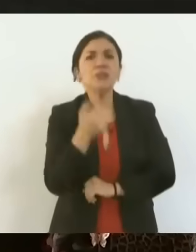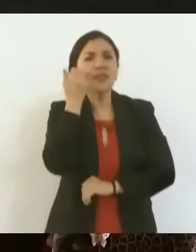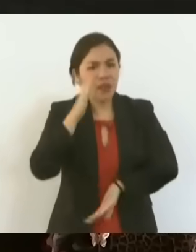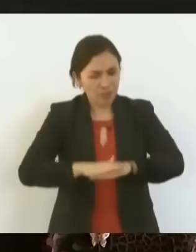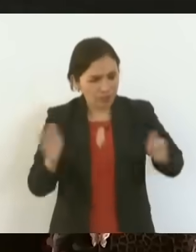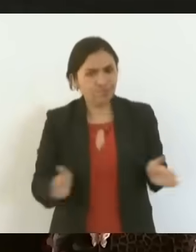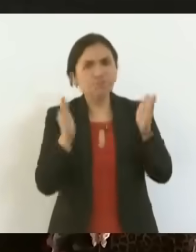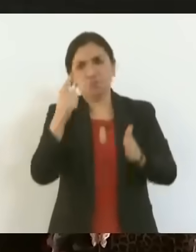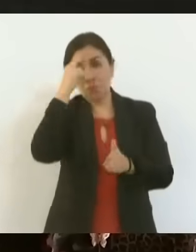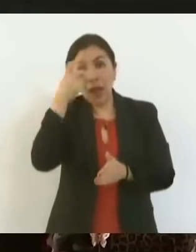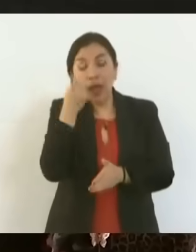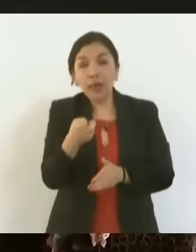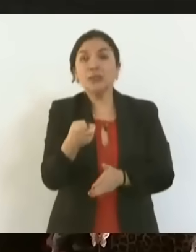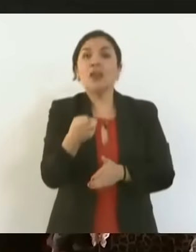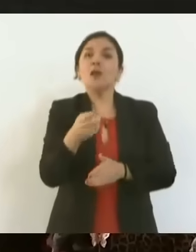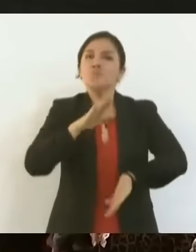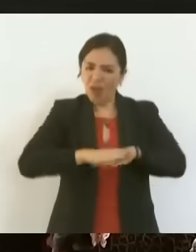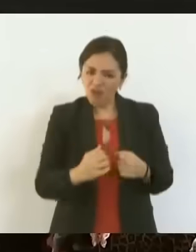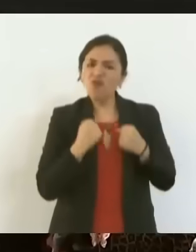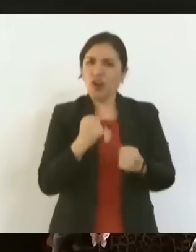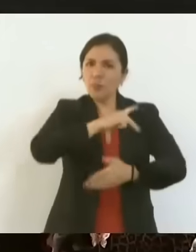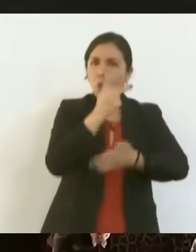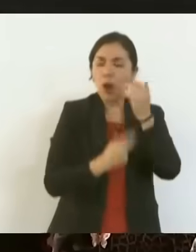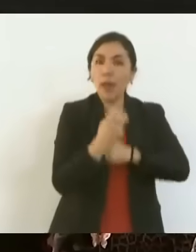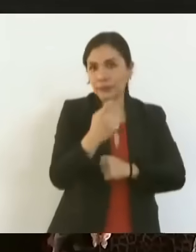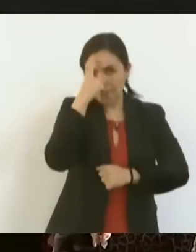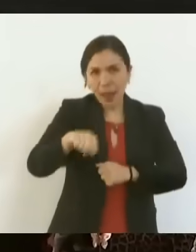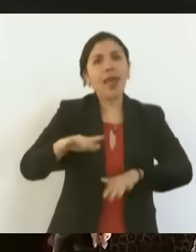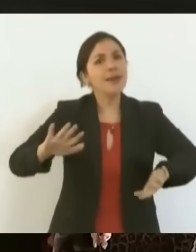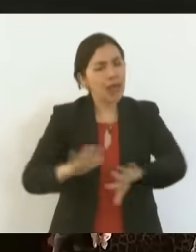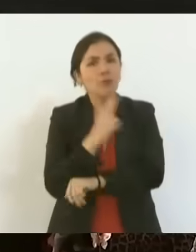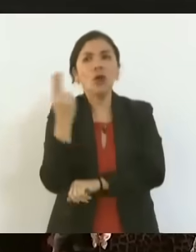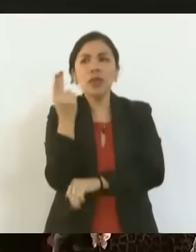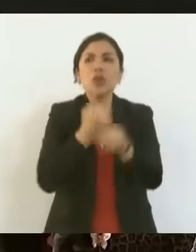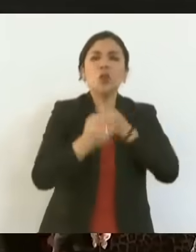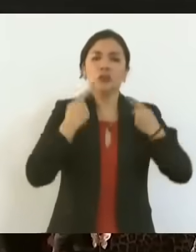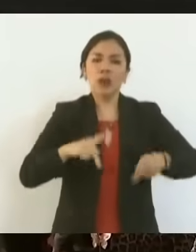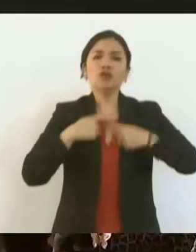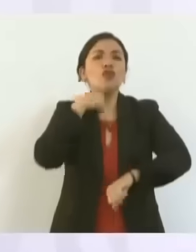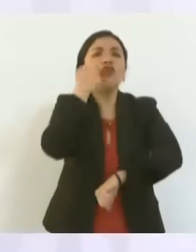aún más esta causa común que promueve la participación voluntaria de todos,